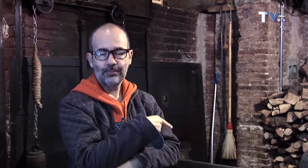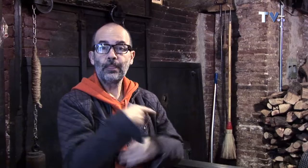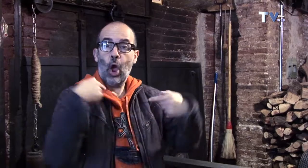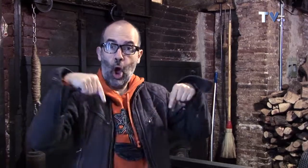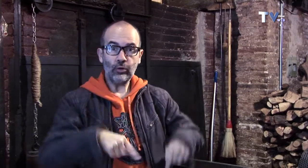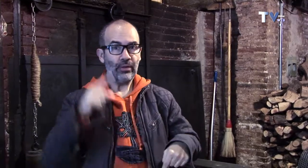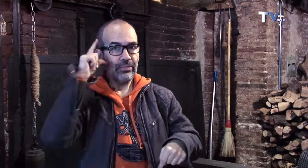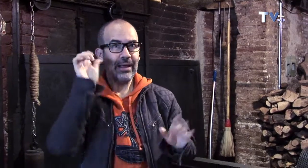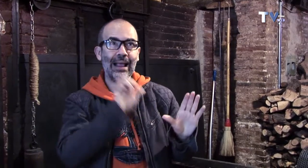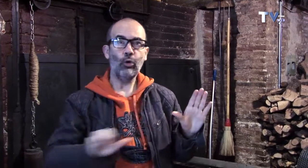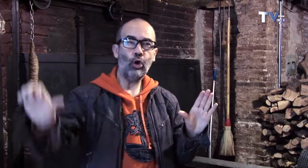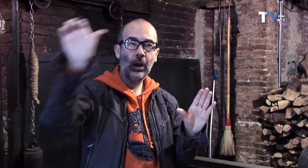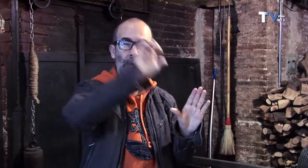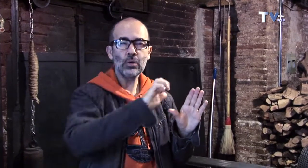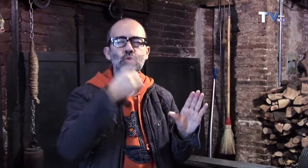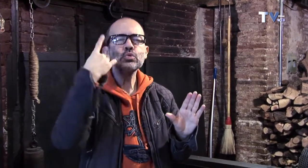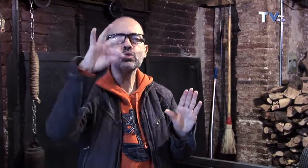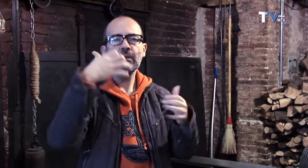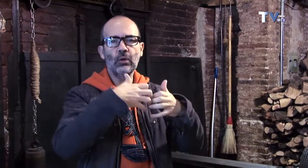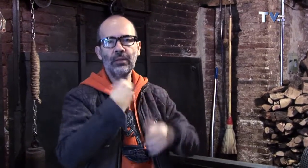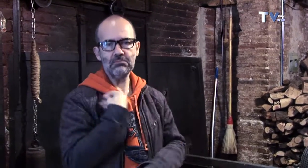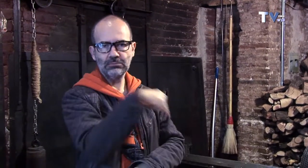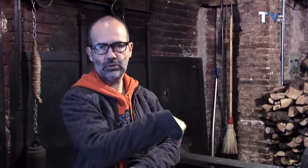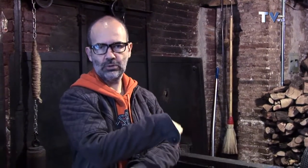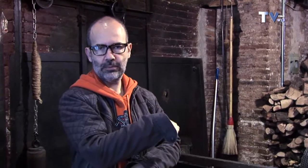y hoy en día es el único que funciona en toda Europa.